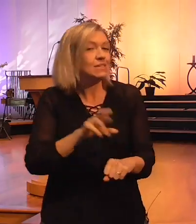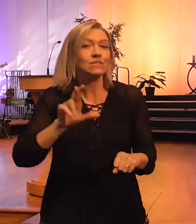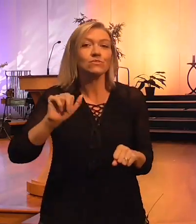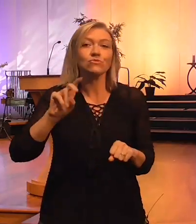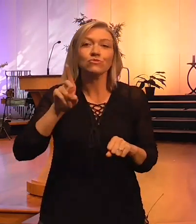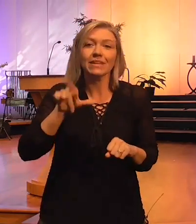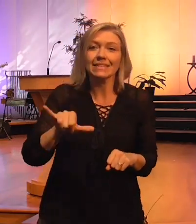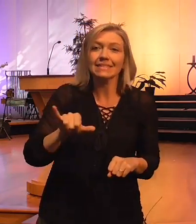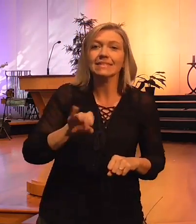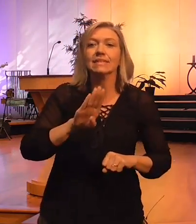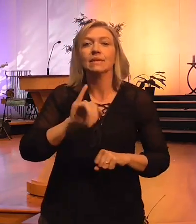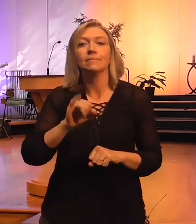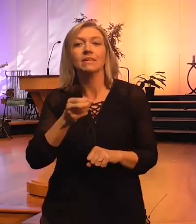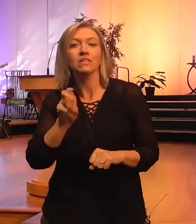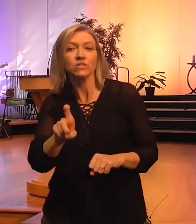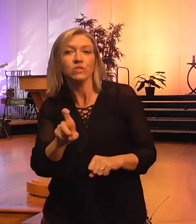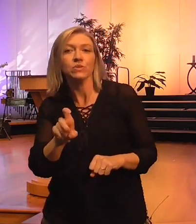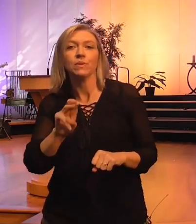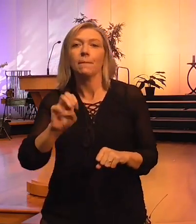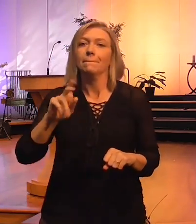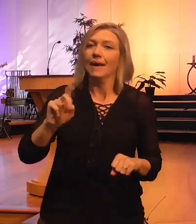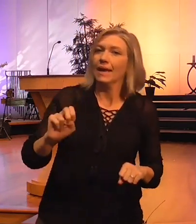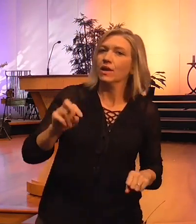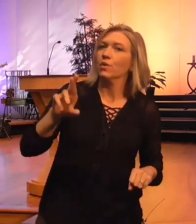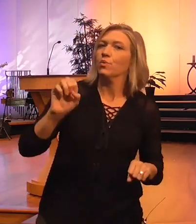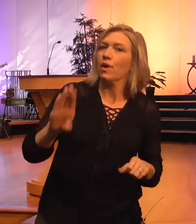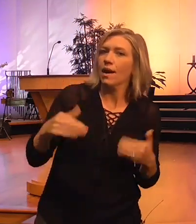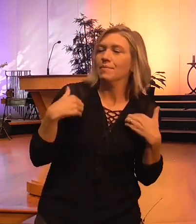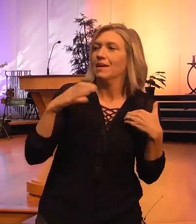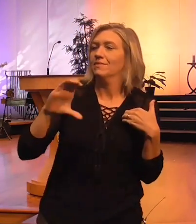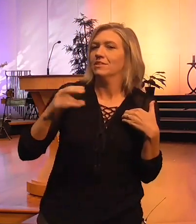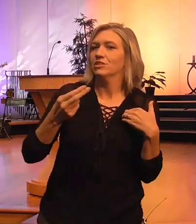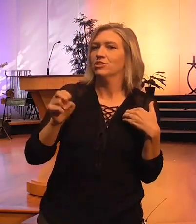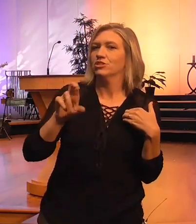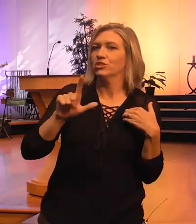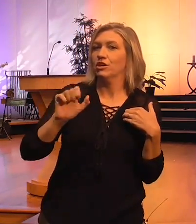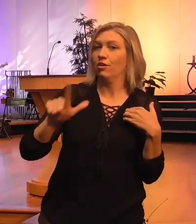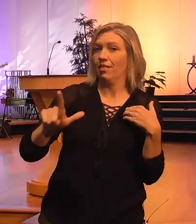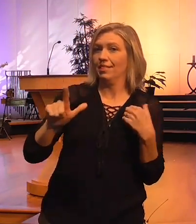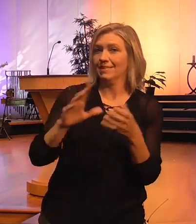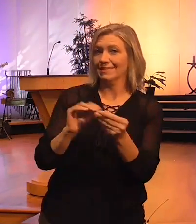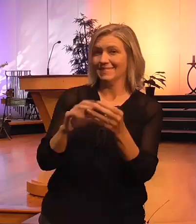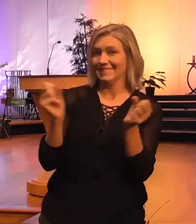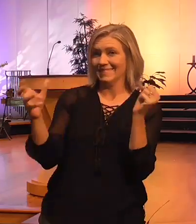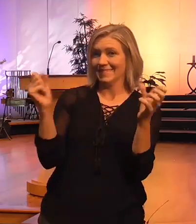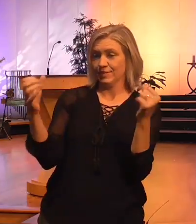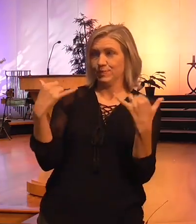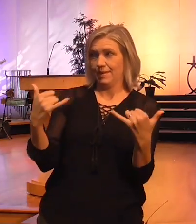Rob, y también tenemos a Cheryl Heroa cantando con nosotros hoy y vamos a hacerlo. una canción que